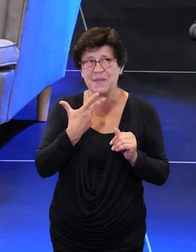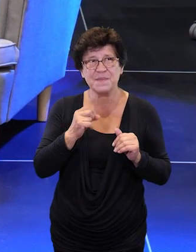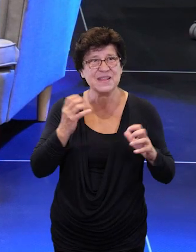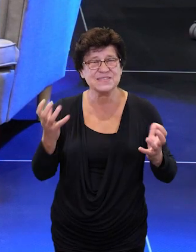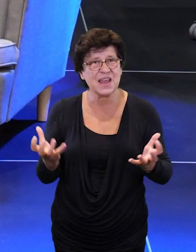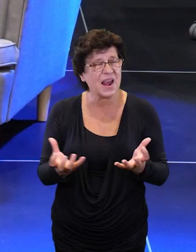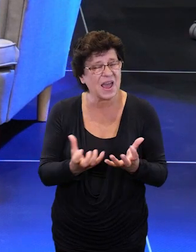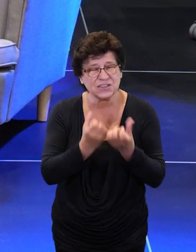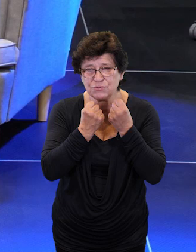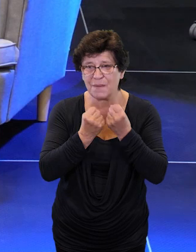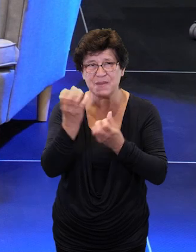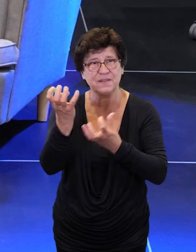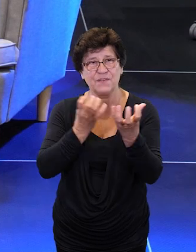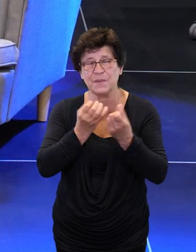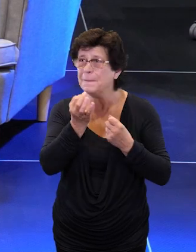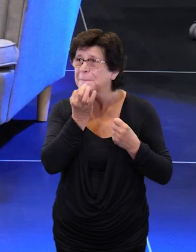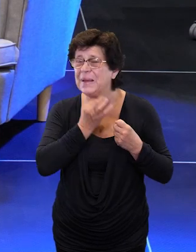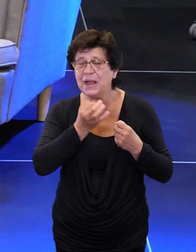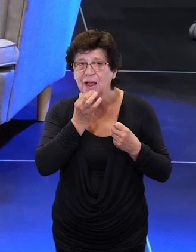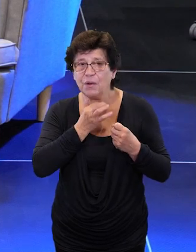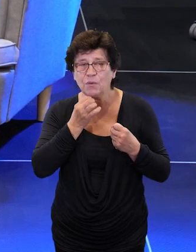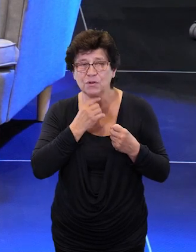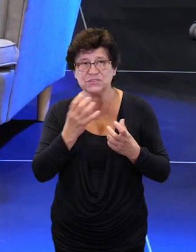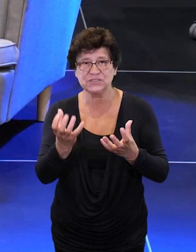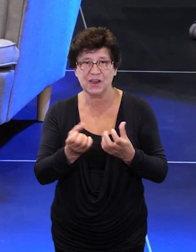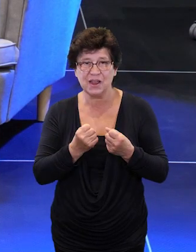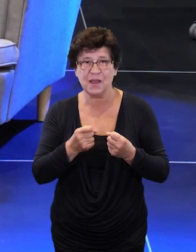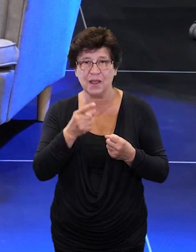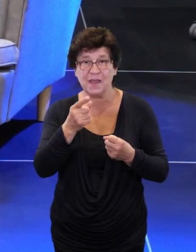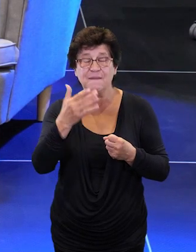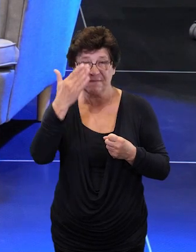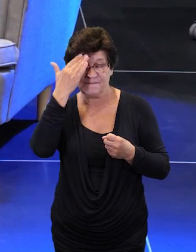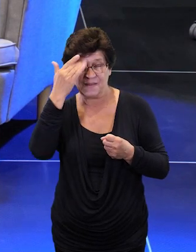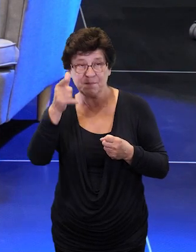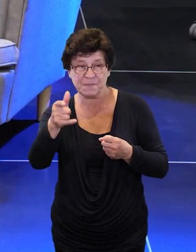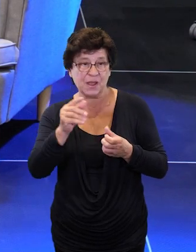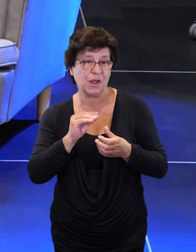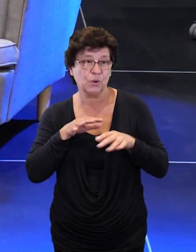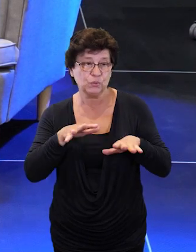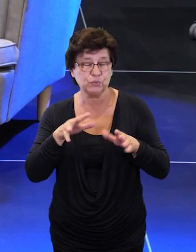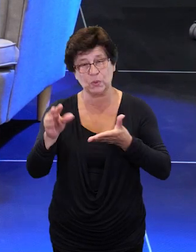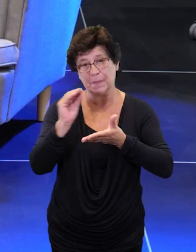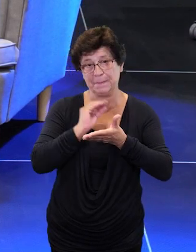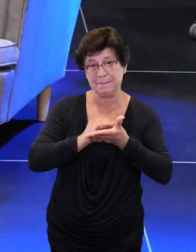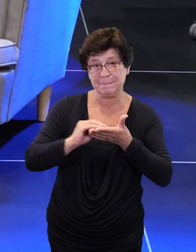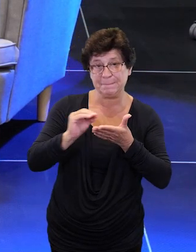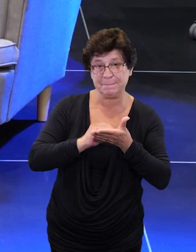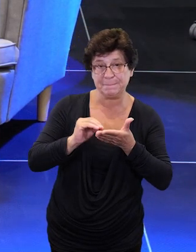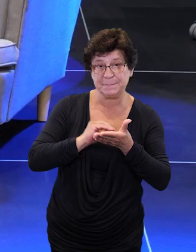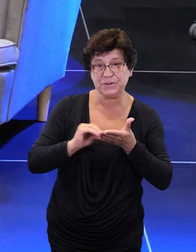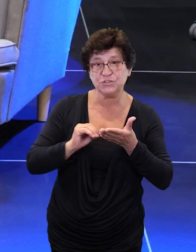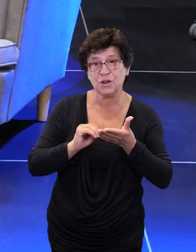a wiem, że pan się oddaje pisaniu w zakresie tego, czym się pan zajmuje.